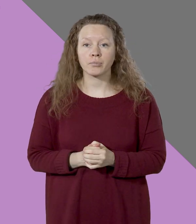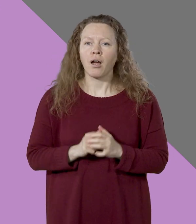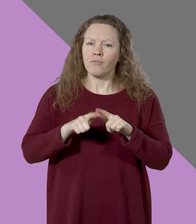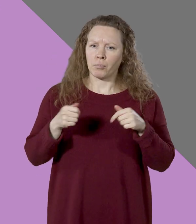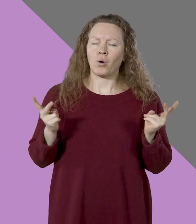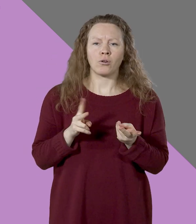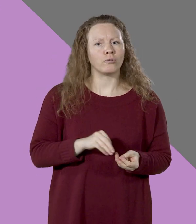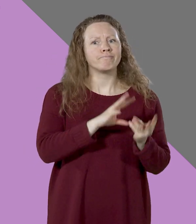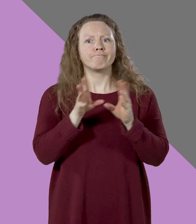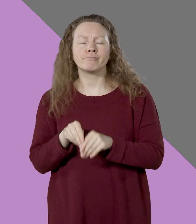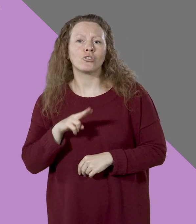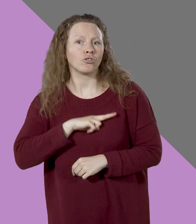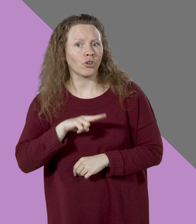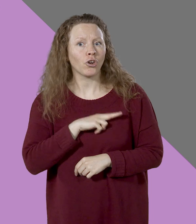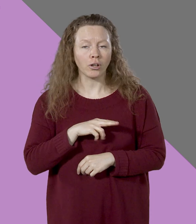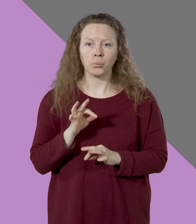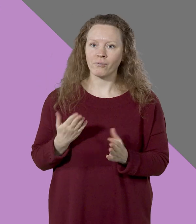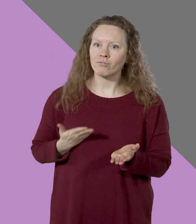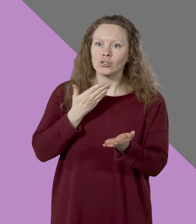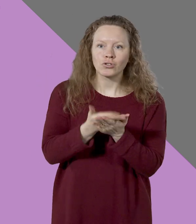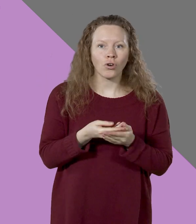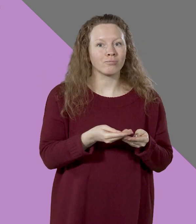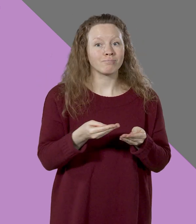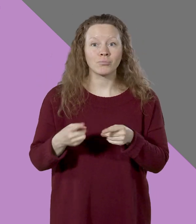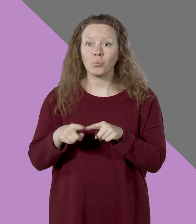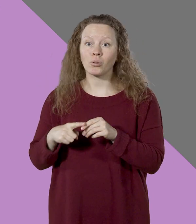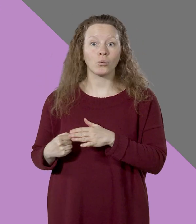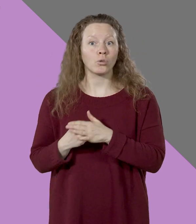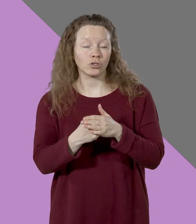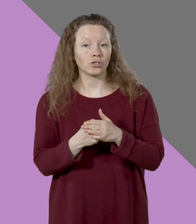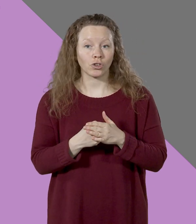Förbundet är ändå nöjt med fördelningsförslaget som helhet.